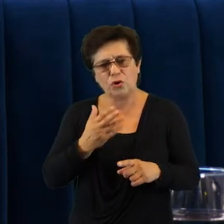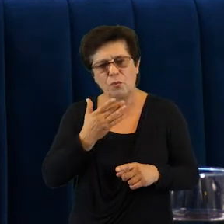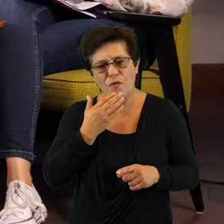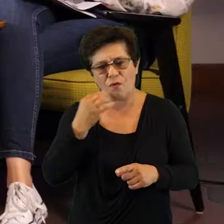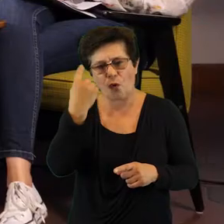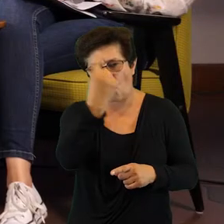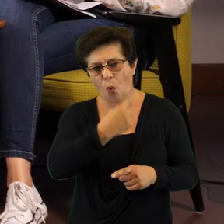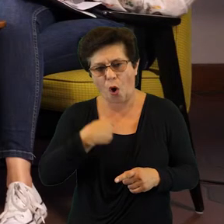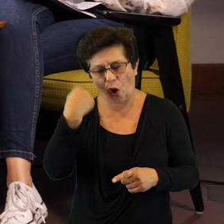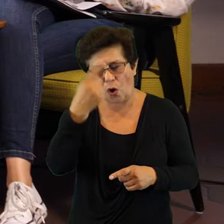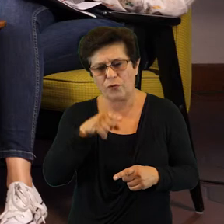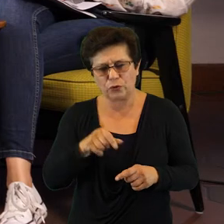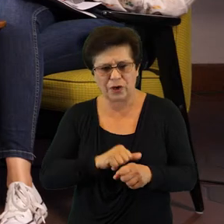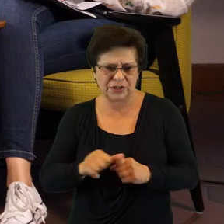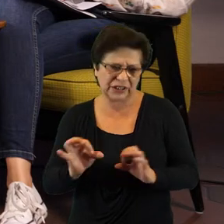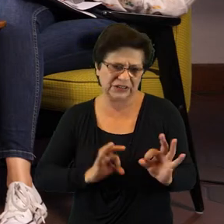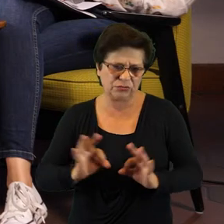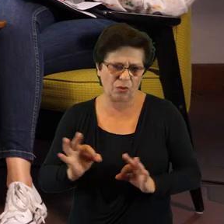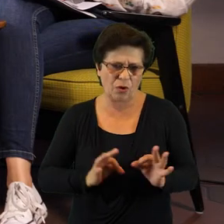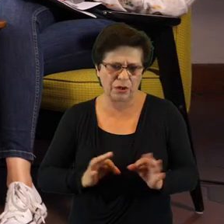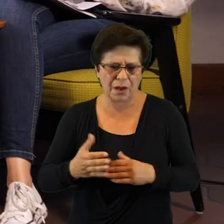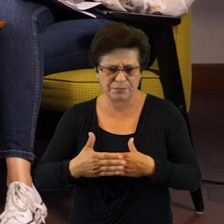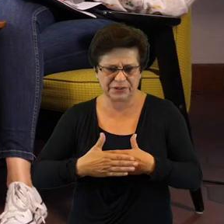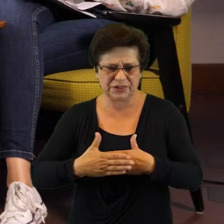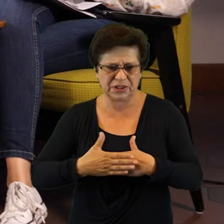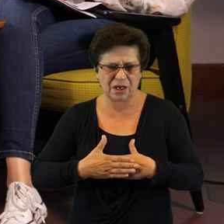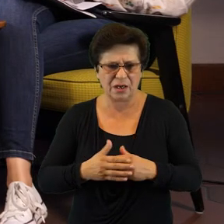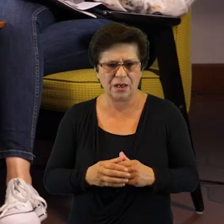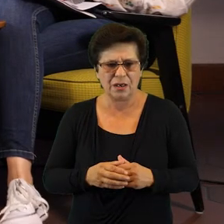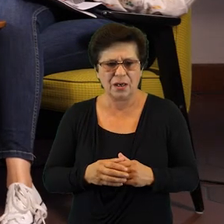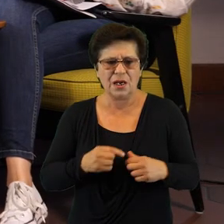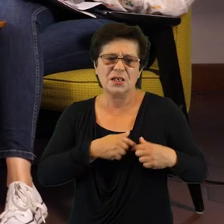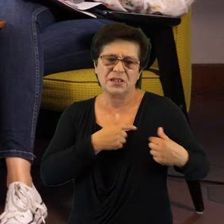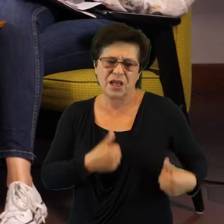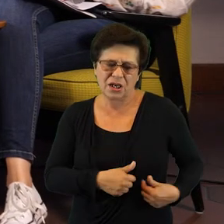bo to też jest historia bliska i sercu, i Lesznu,